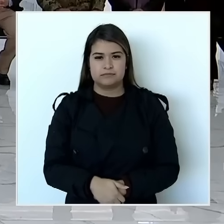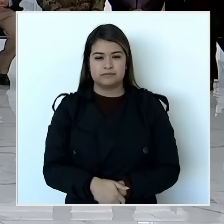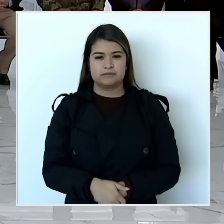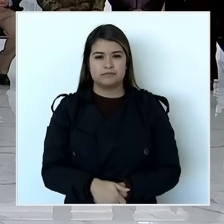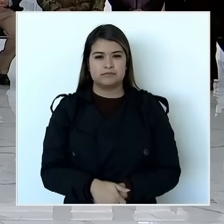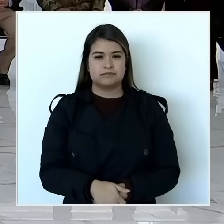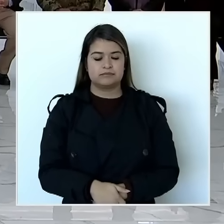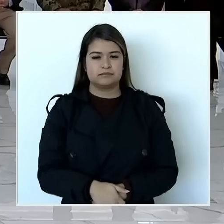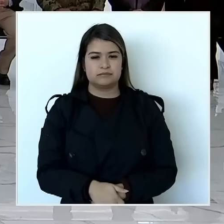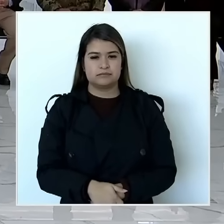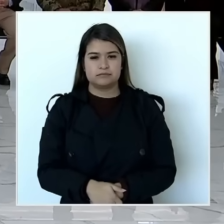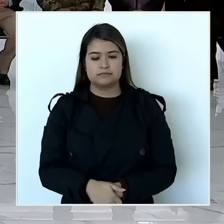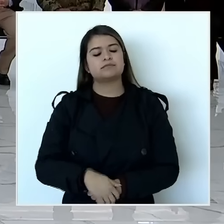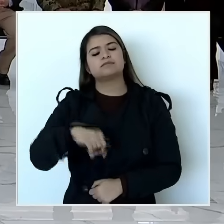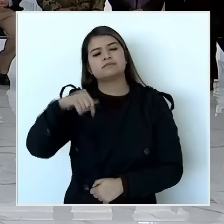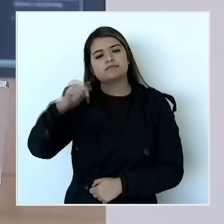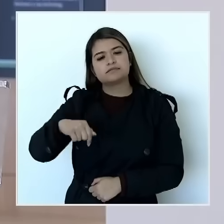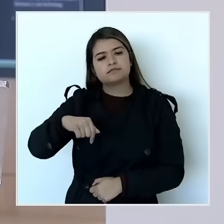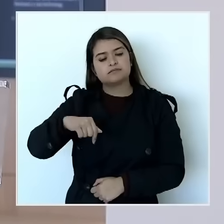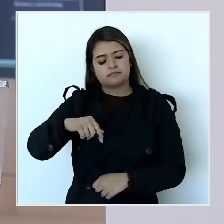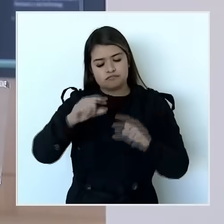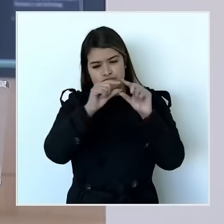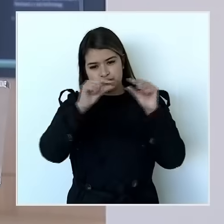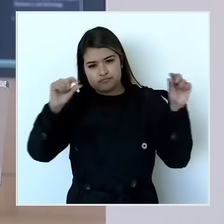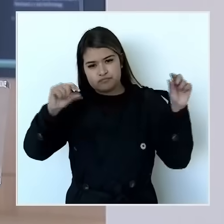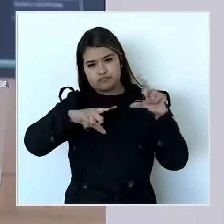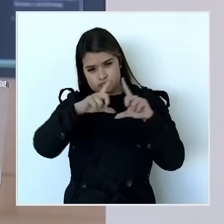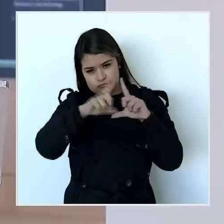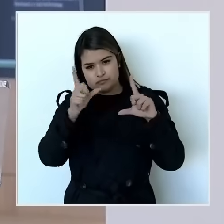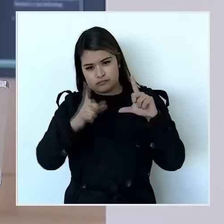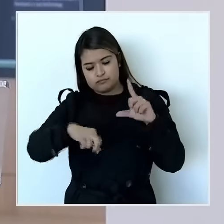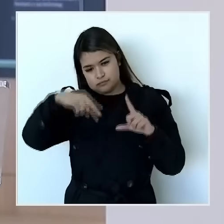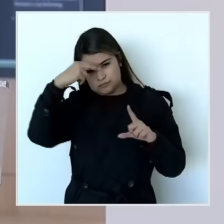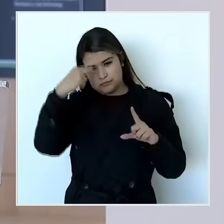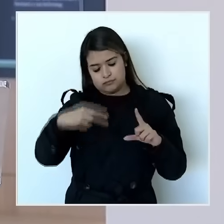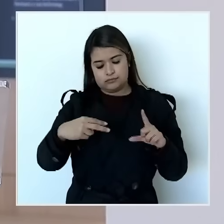Nuestra frontera norte es estratégica en materia de seguridad nacional.